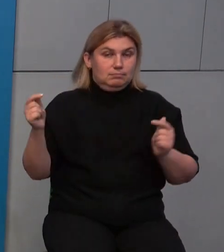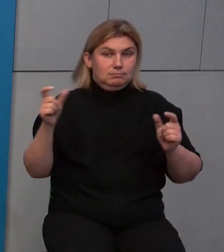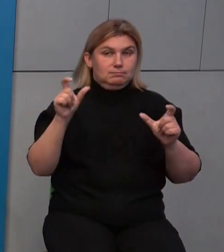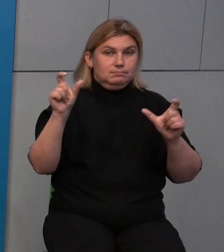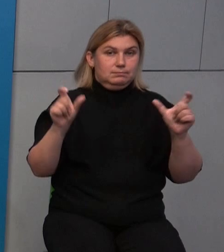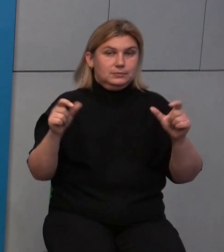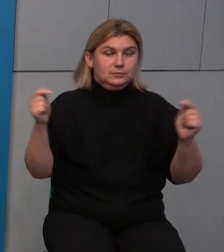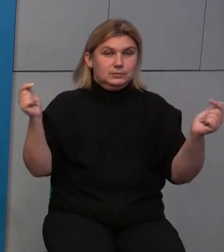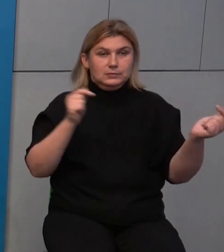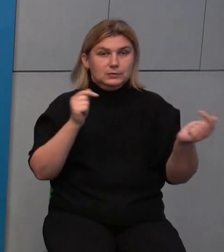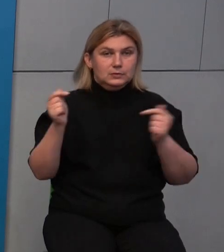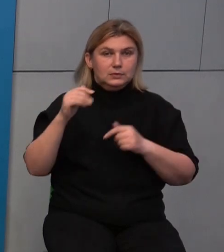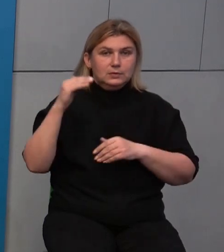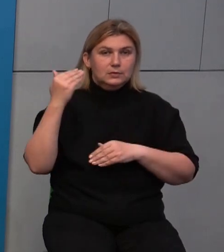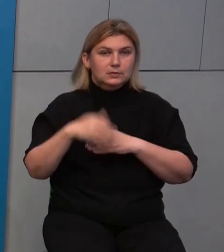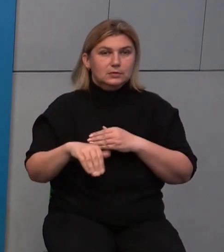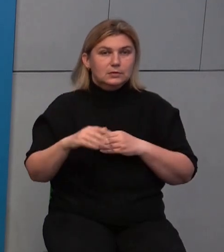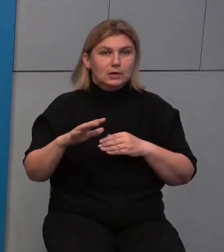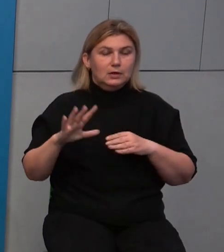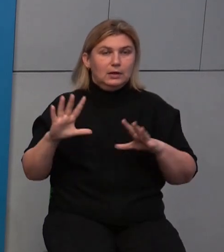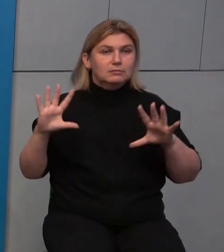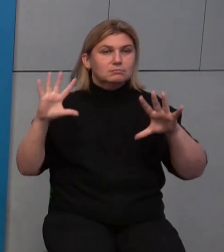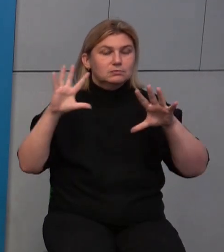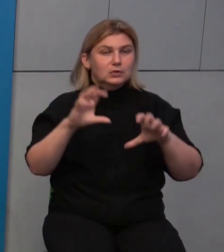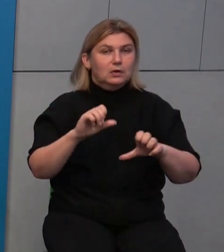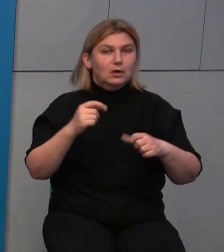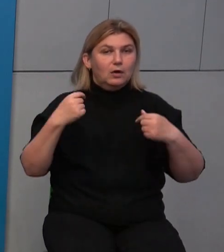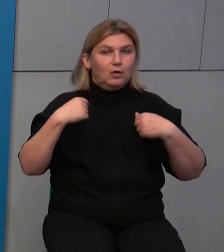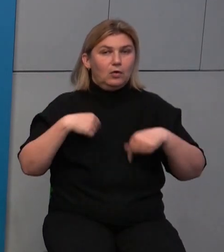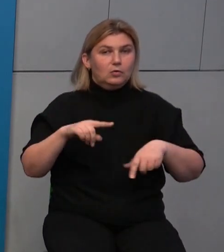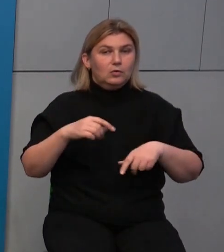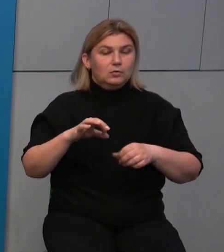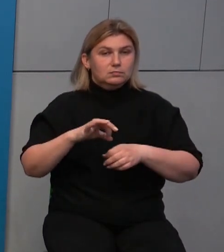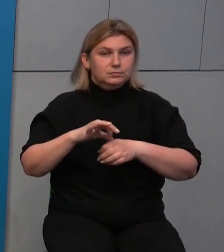to się skończył takim napadem osób wywodzących się z lat 80.